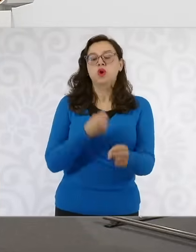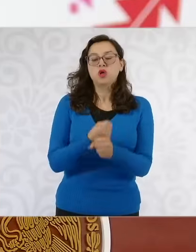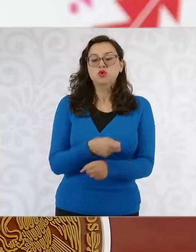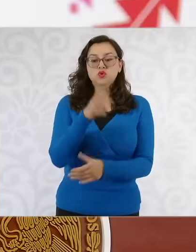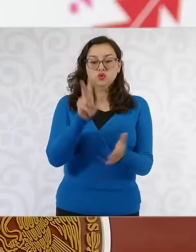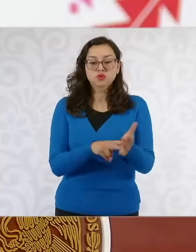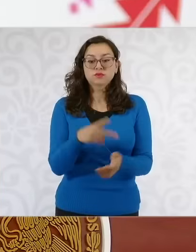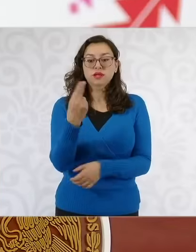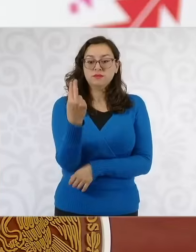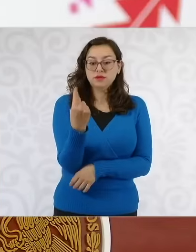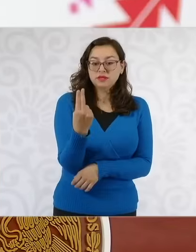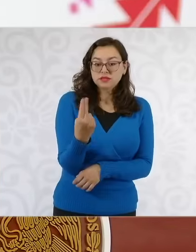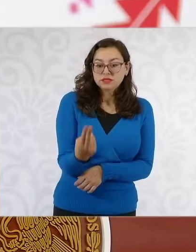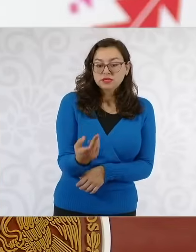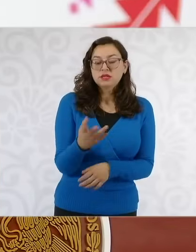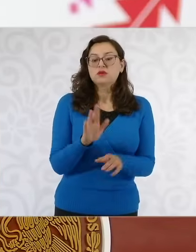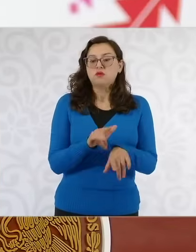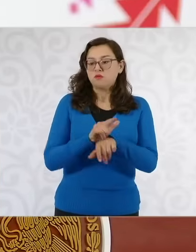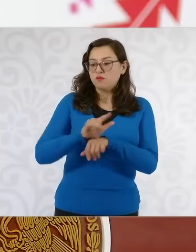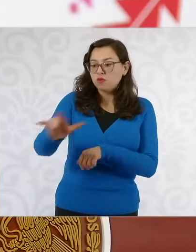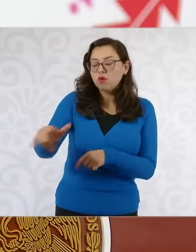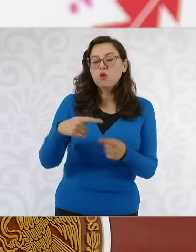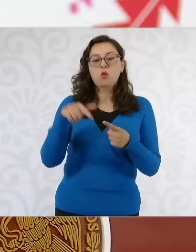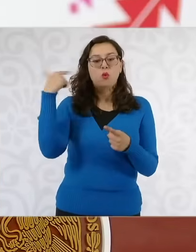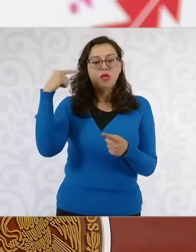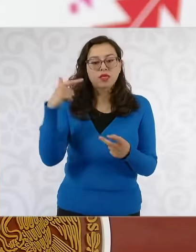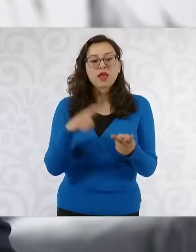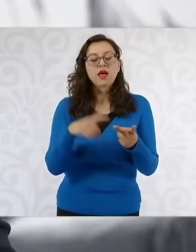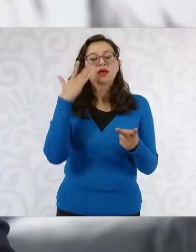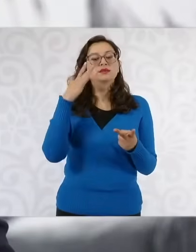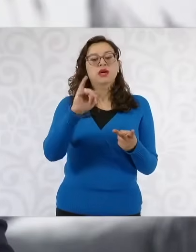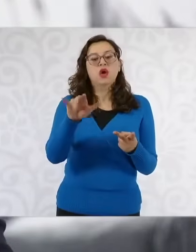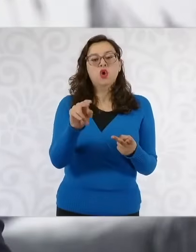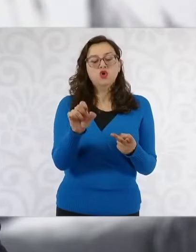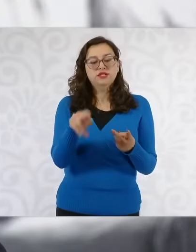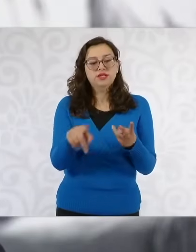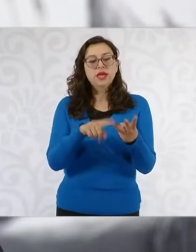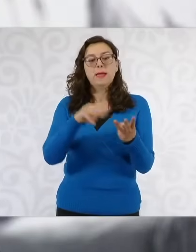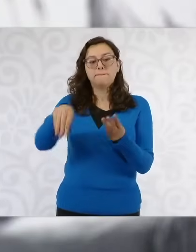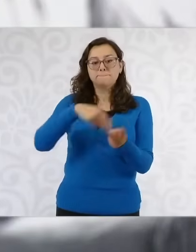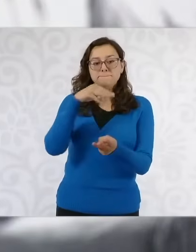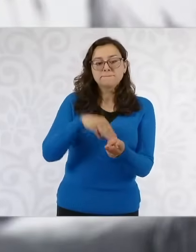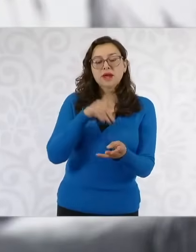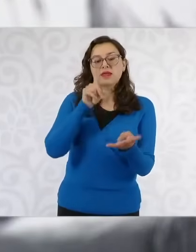carga hacia Guadalajara San José Mérida y tulún con lo cual estaremos transportando